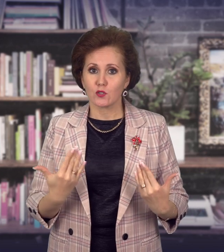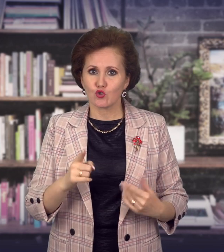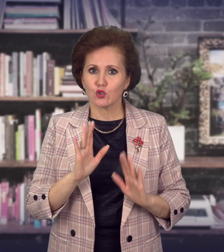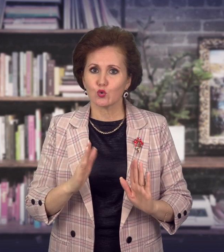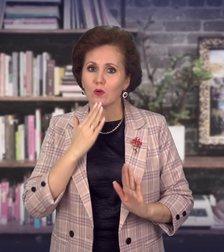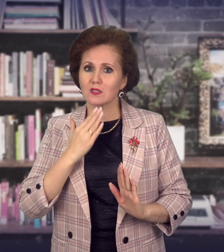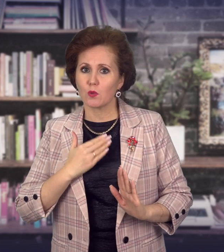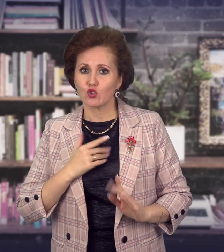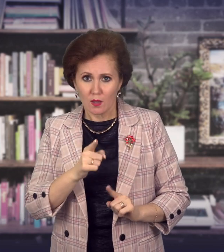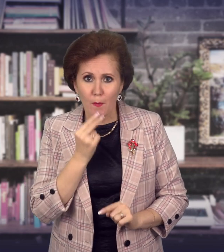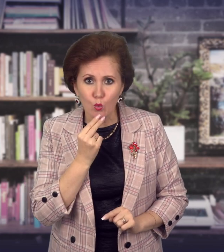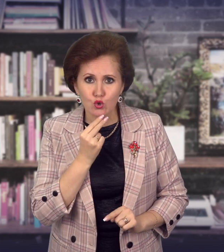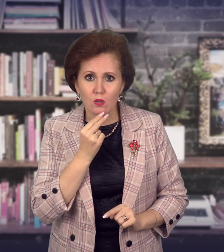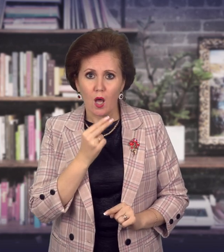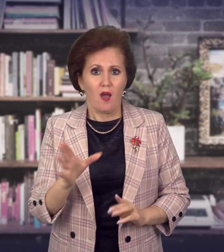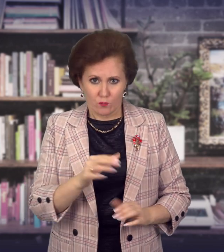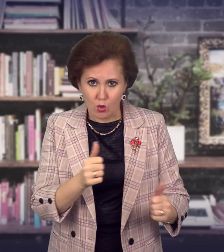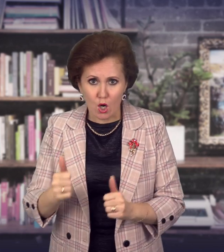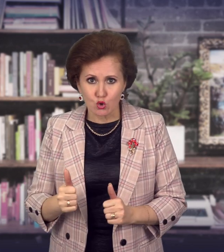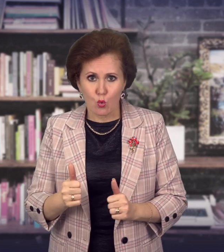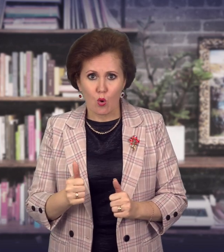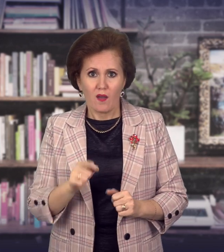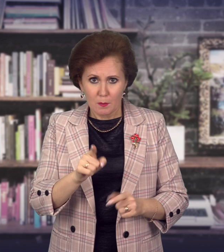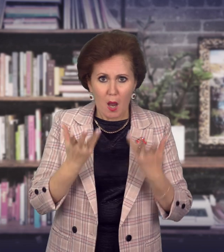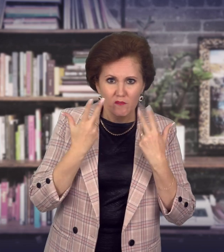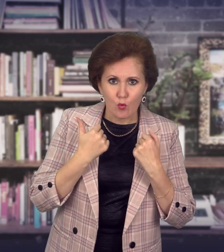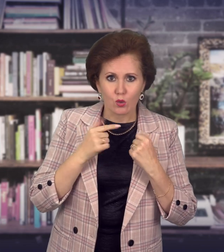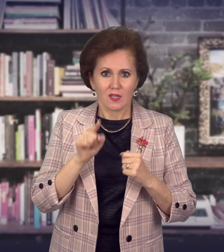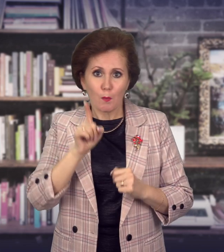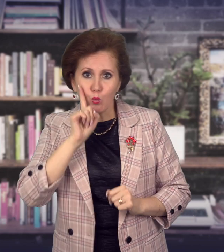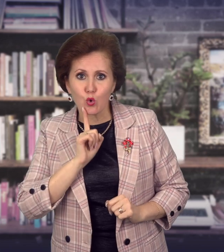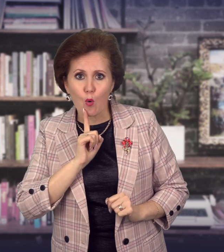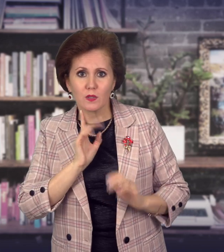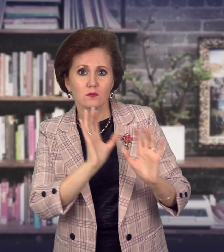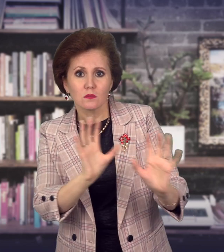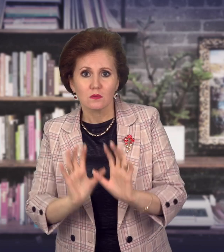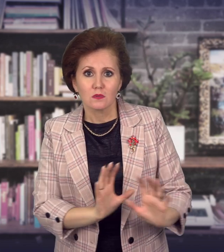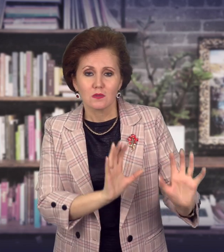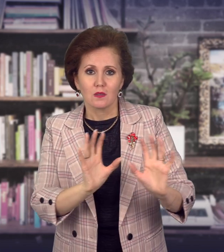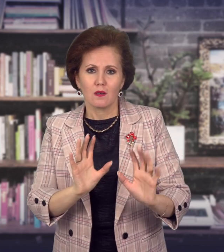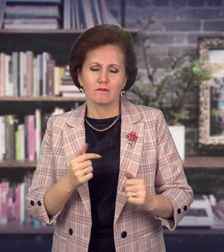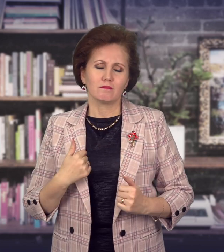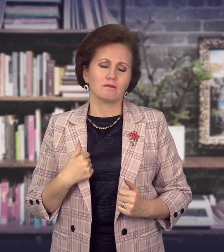А сейчас от тебя вопросы: Ты покушал? У тебя всё хорошо? Тебе комфортно?